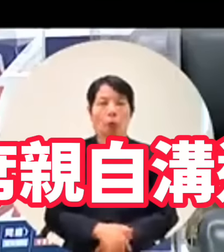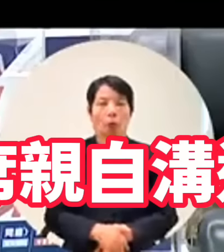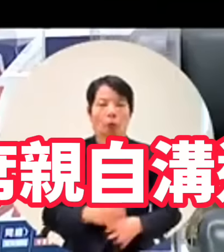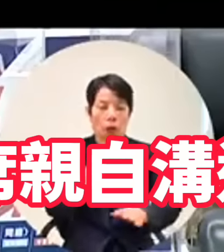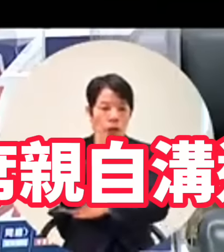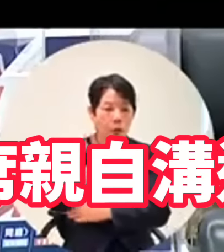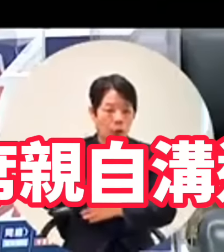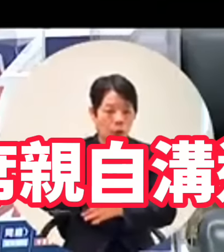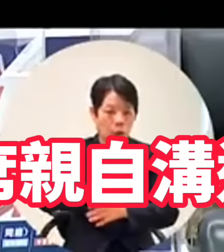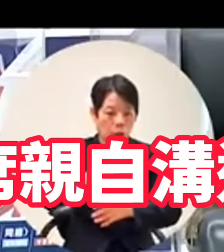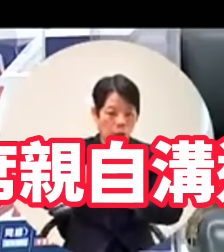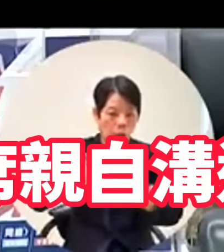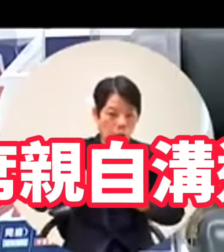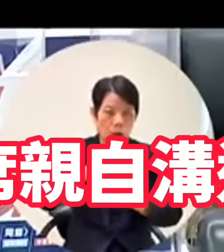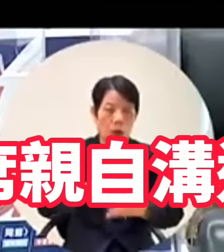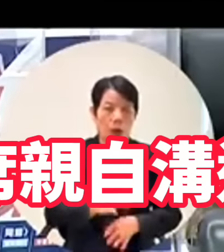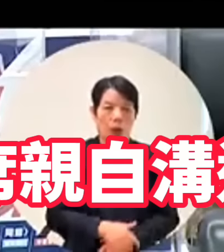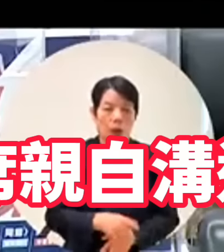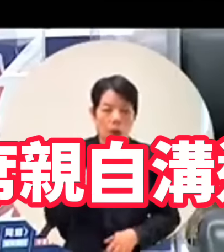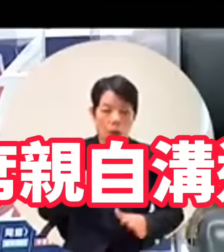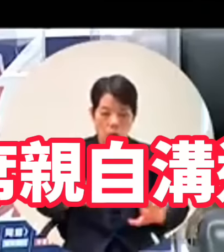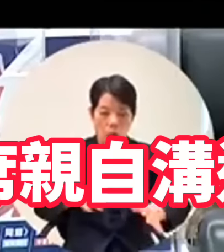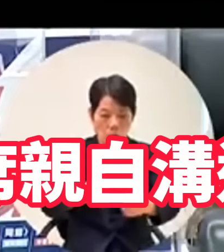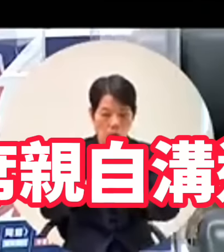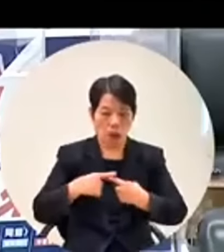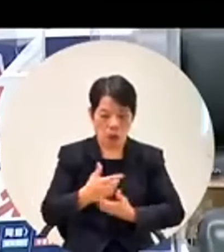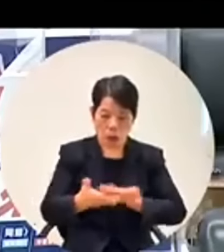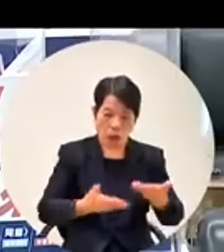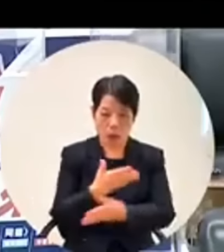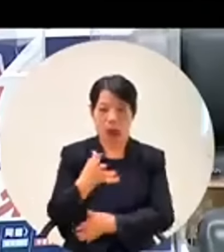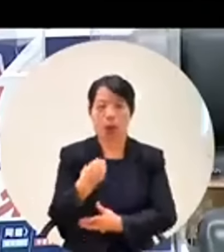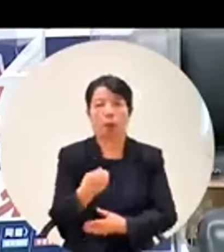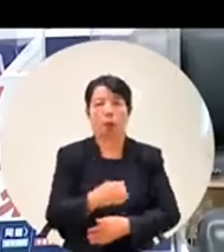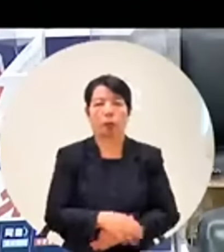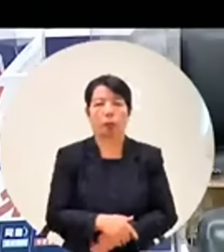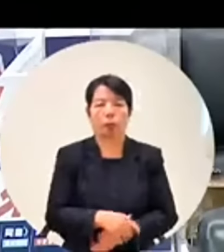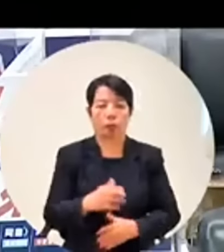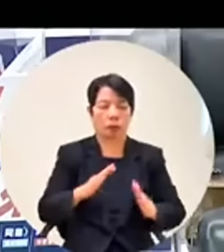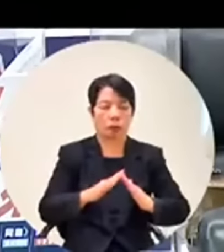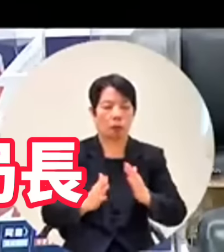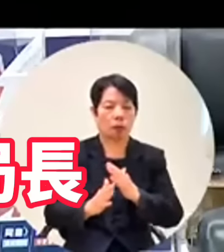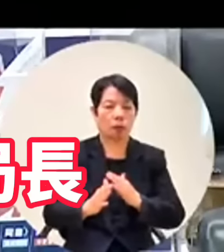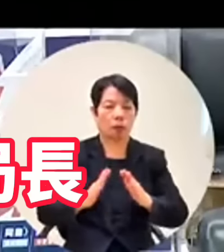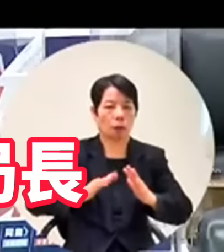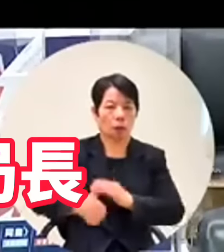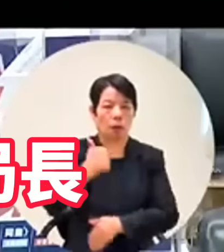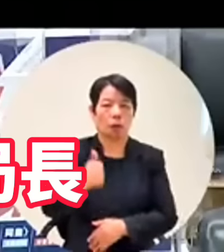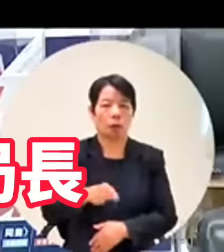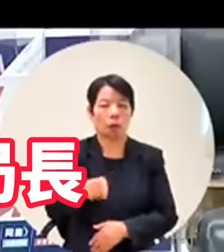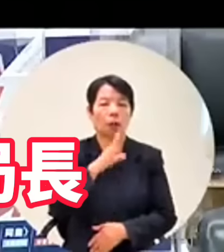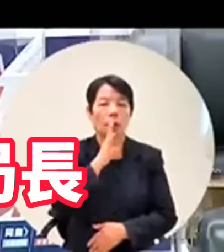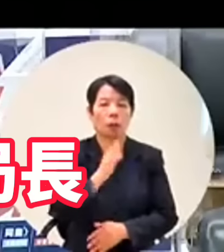你從來都沒有來跟本席親自溝通 所以陳市長 這就是你的副局長